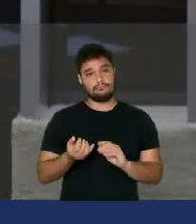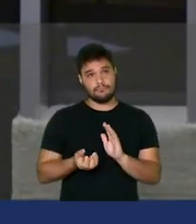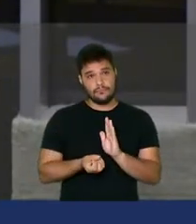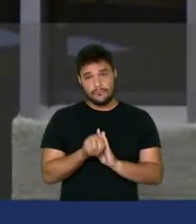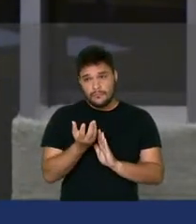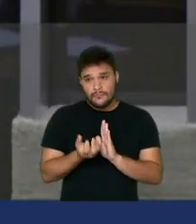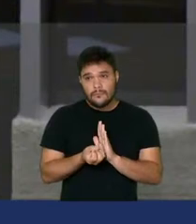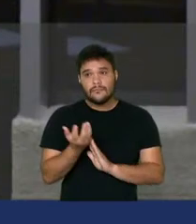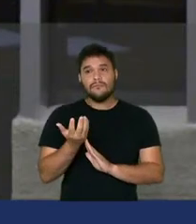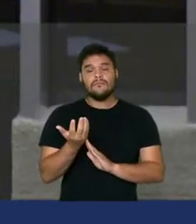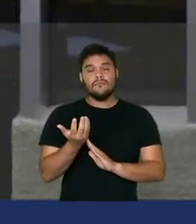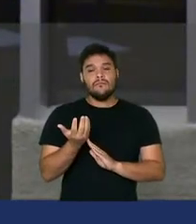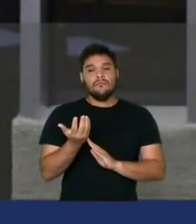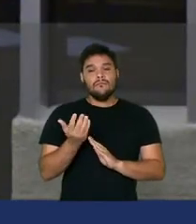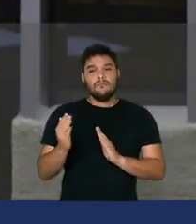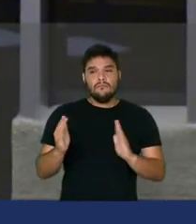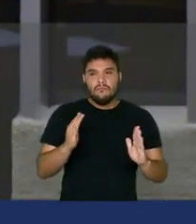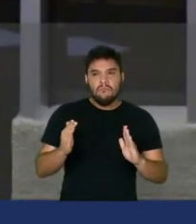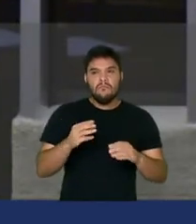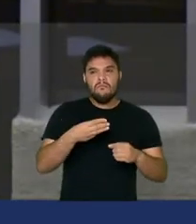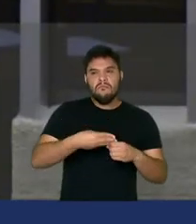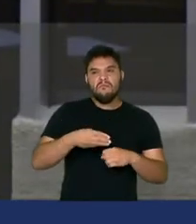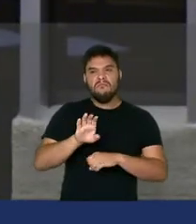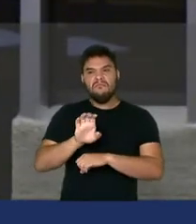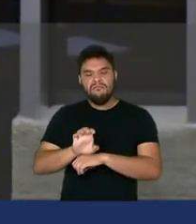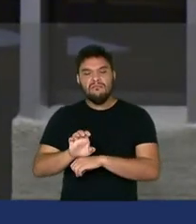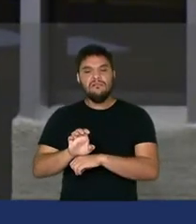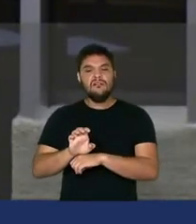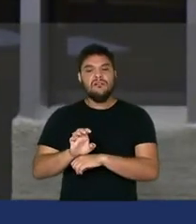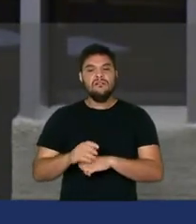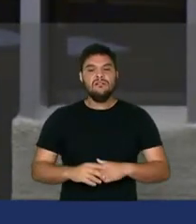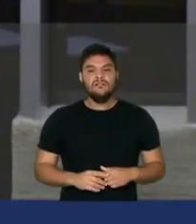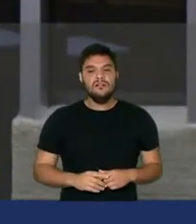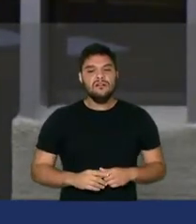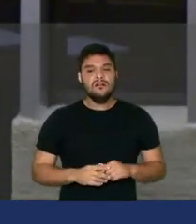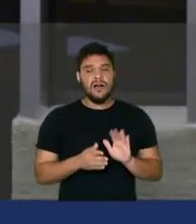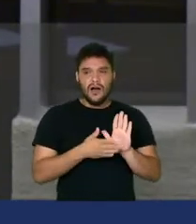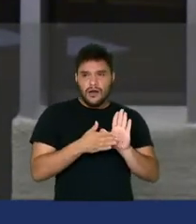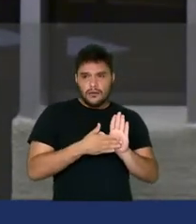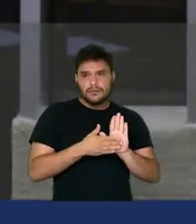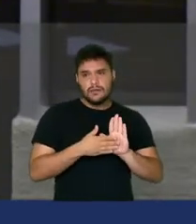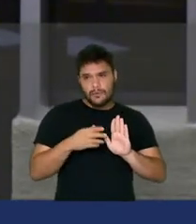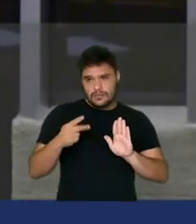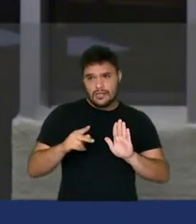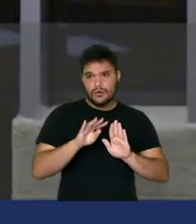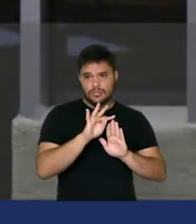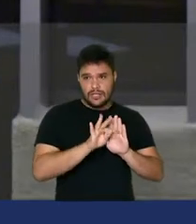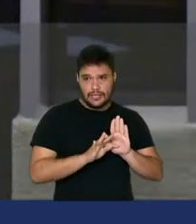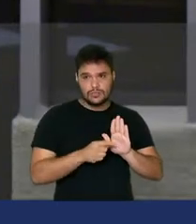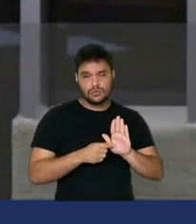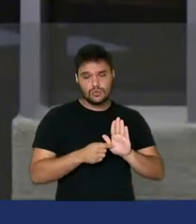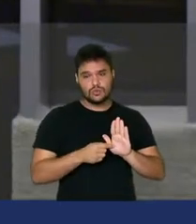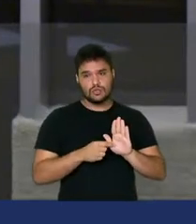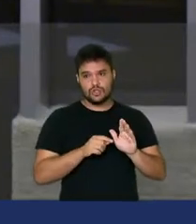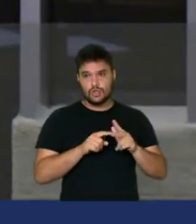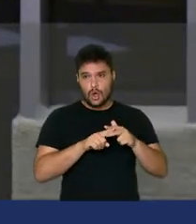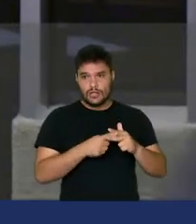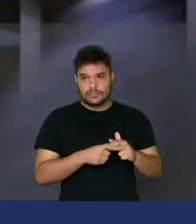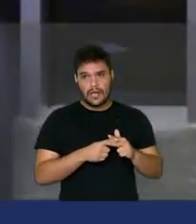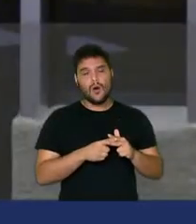DAS LEIS E DOS EDITAIS A SEREM DISPUTADOS NO ÂMBITO DE TODOS OS ESTADOS E MUNICÍPIOS BRASILEIROS. A EMENDA DE VOSSA EXCELÊNCIA É A EMENDA DE REDAÇÃO QUE NÓS ESTAMOS